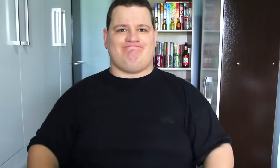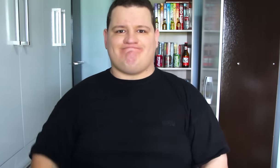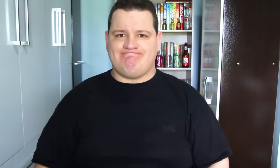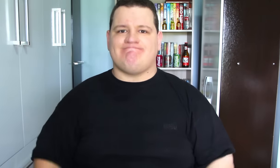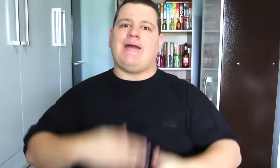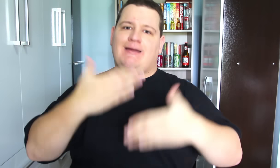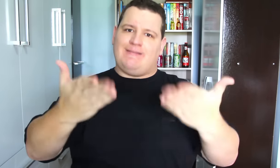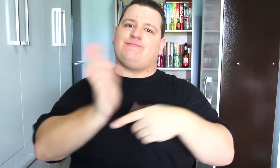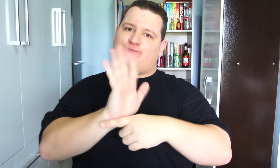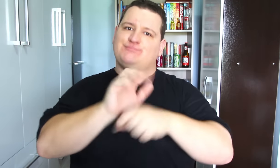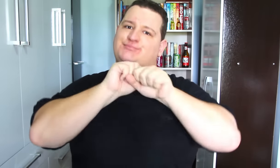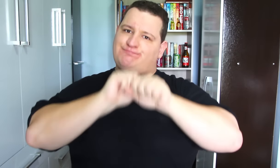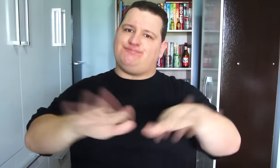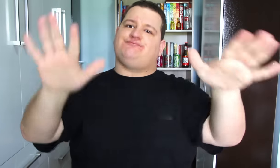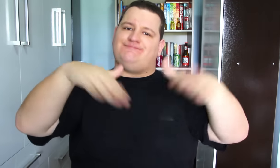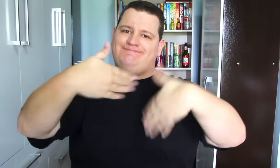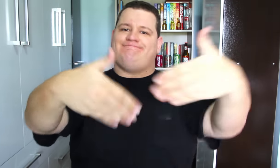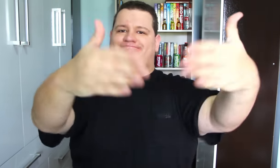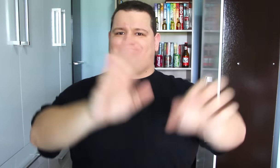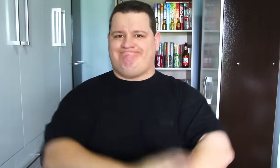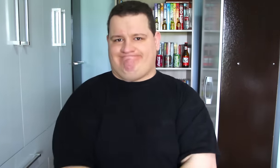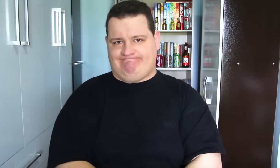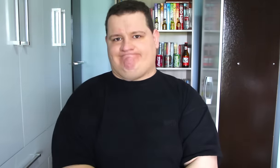E assim que o filme foi lançado.